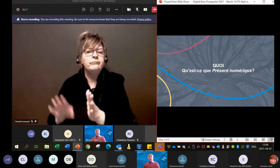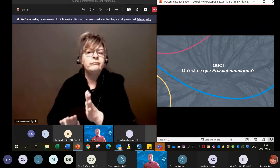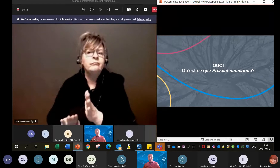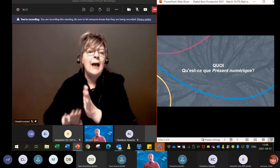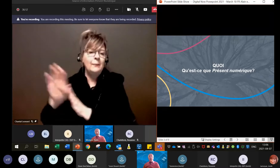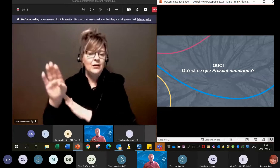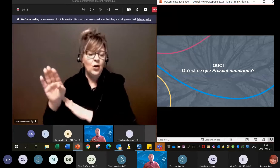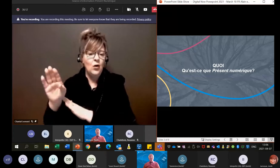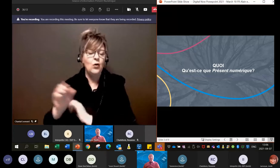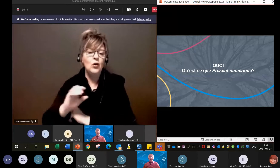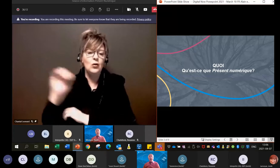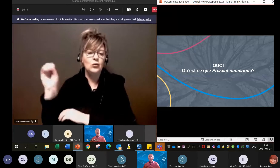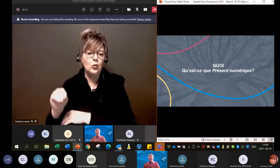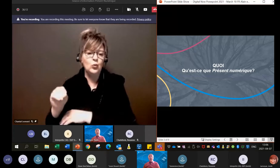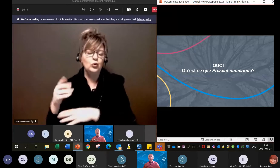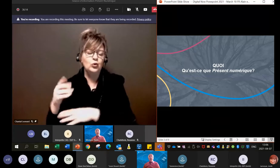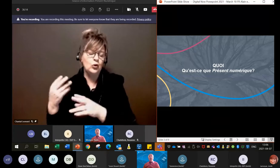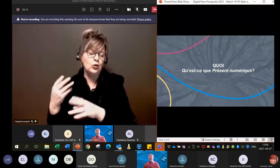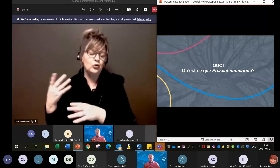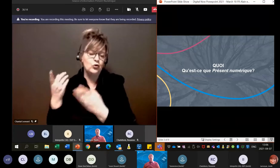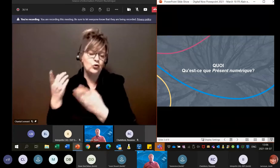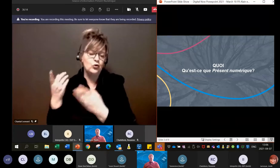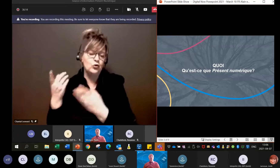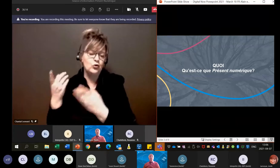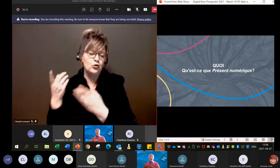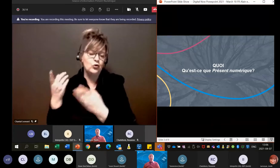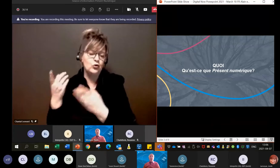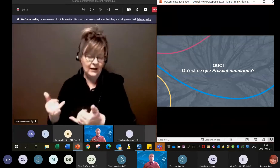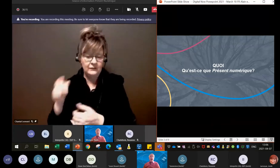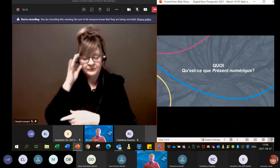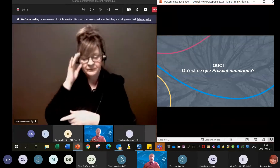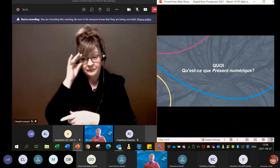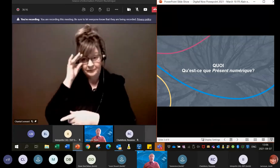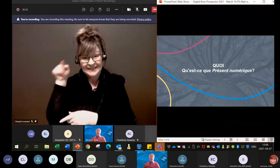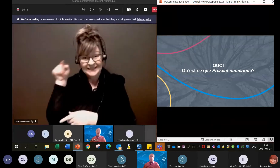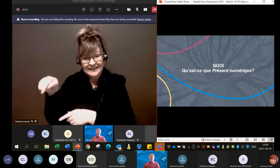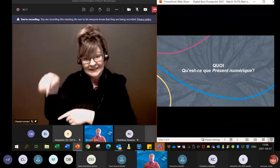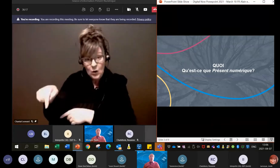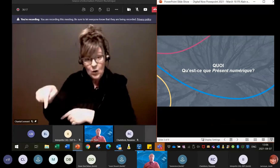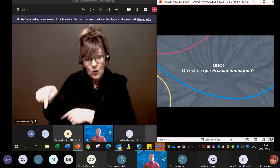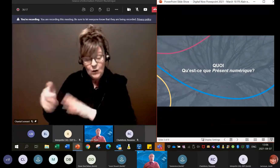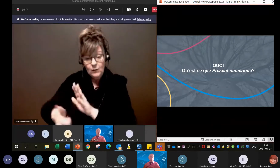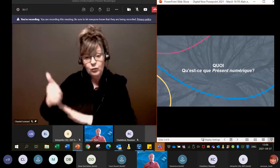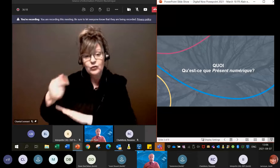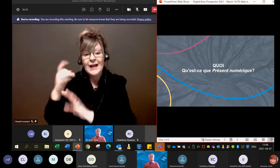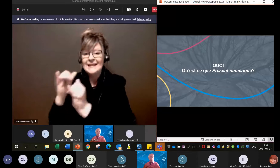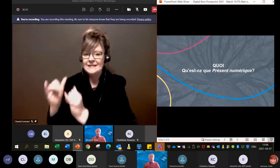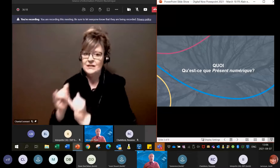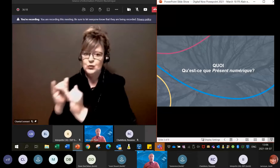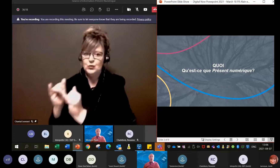programmes existants. Celle-là, elle touche plus particulièrement les